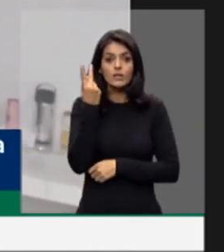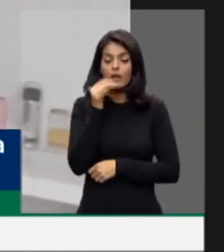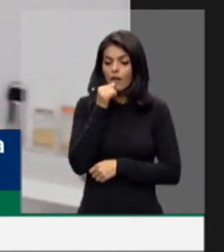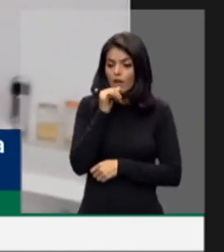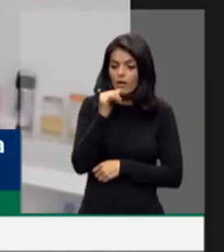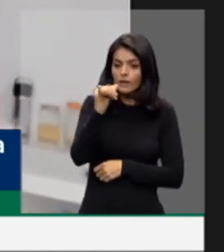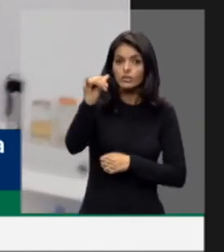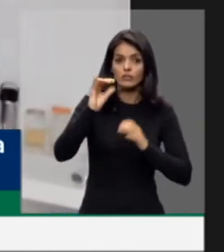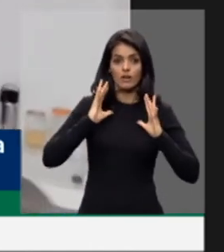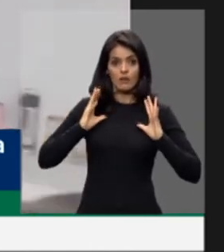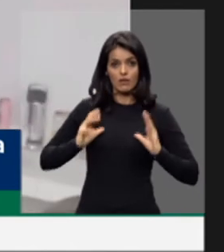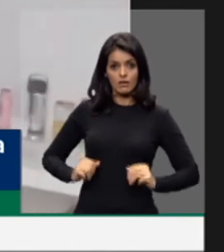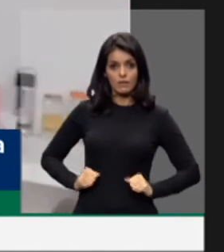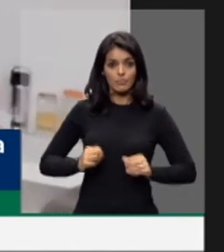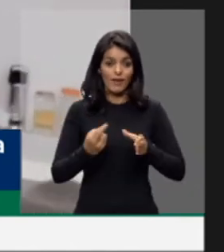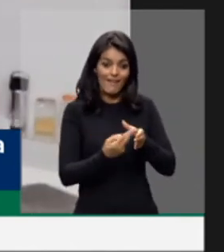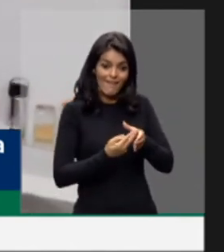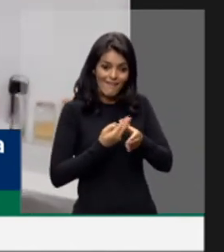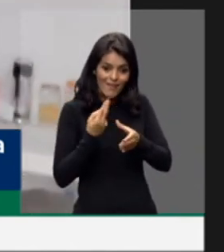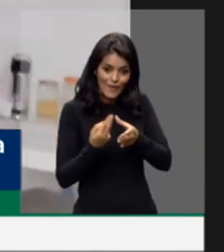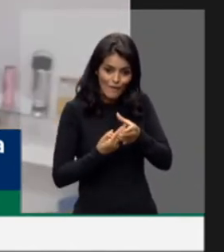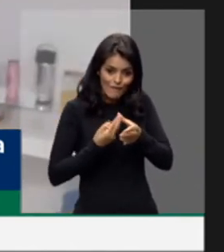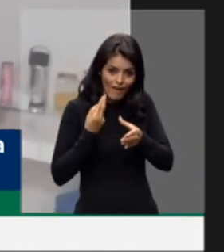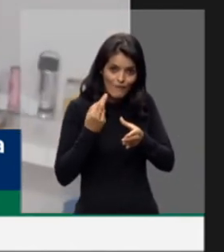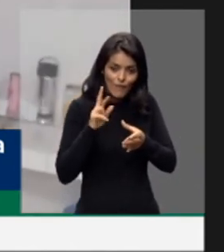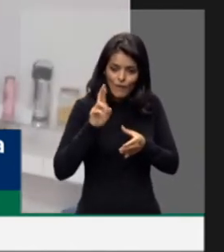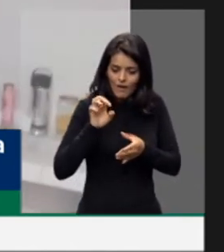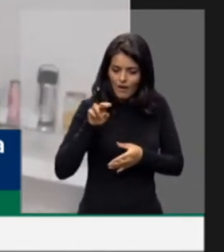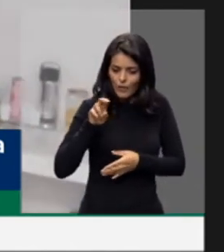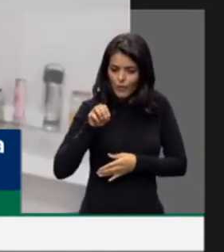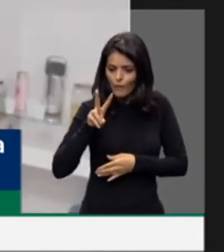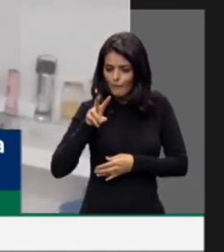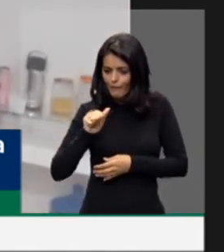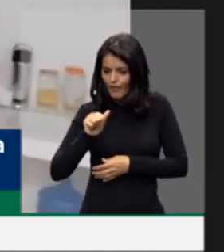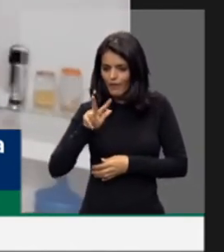PRESIDENTE É A FAVOR DO ADIAMENTO DAS DISCUSSÕES, É PRECISO VALORIZAR A ENERGIA